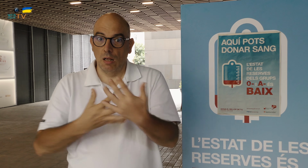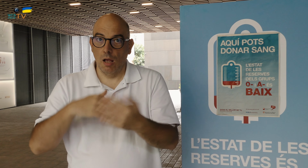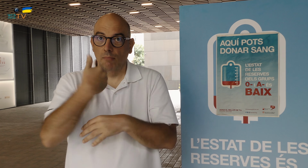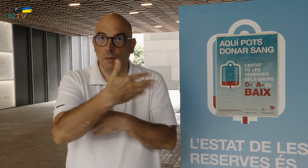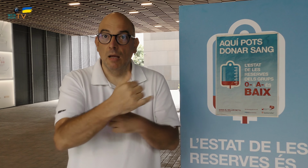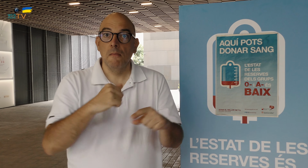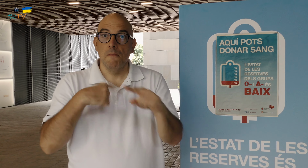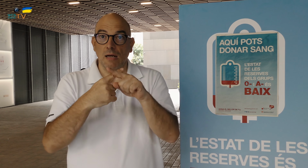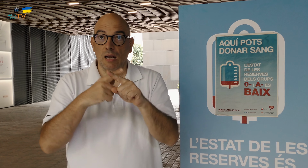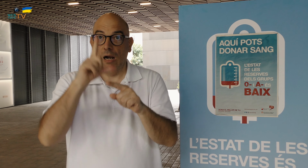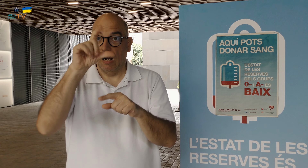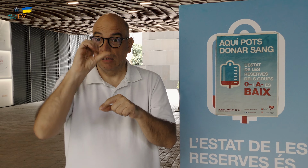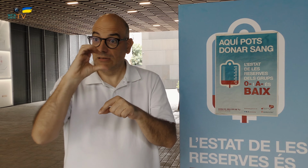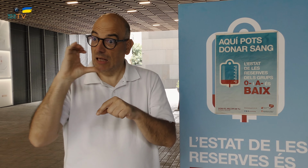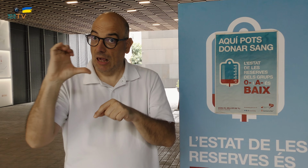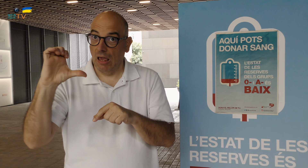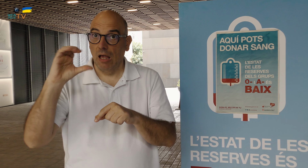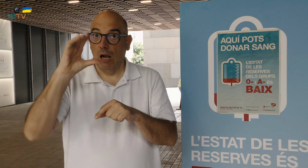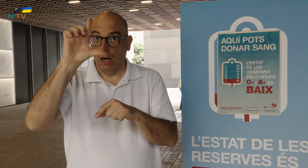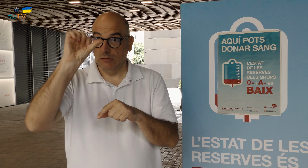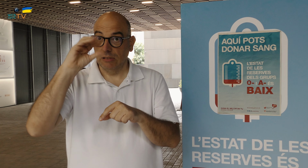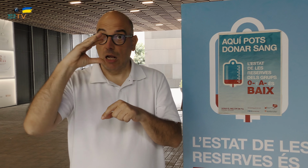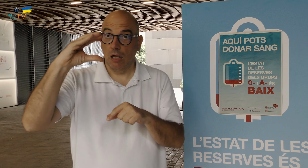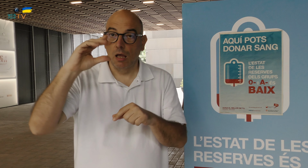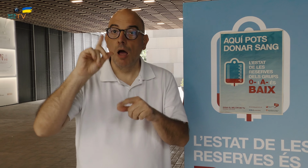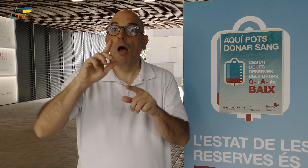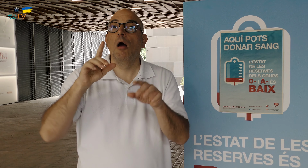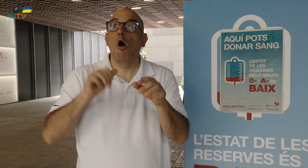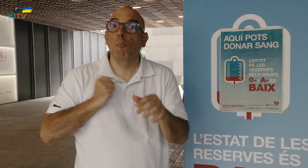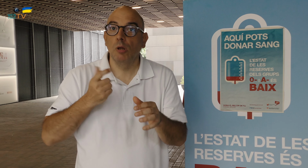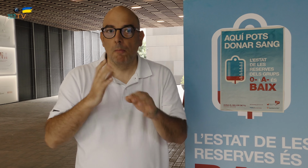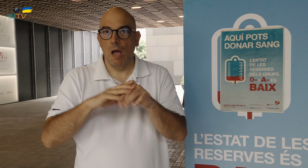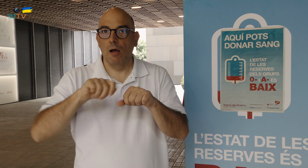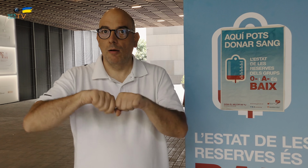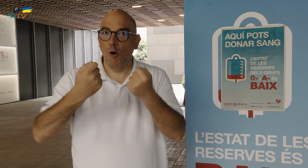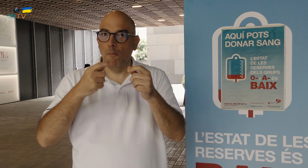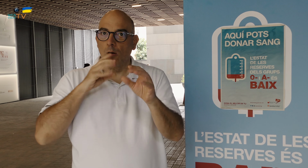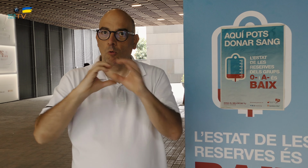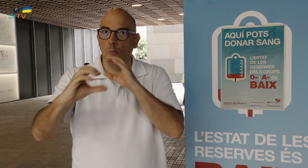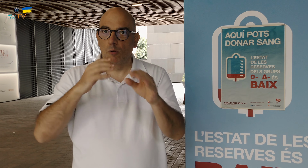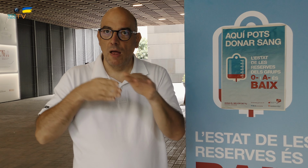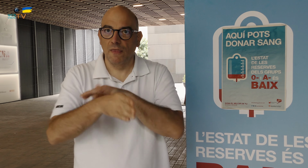el del donant i el de les llengües de signes espanyoles. Ha estat una oportunitat per trencar barreres